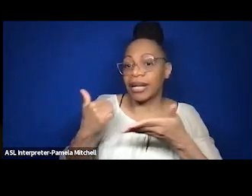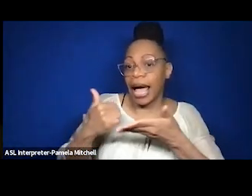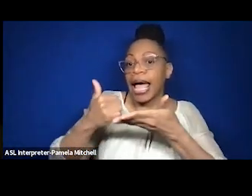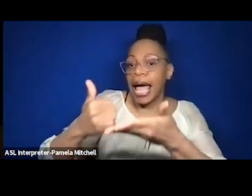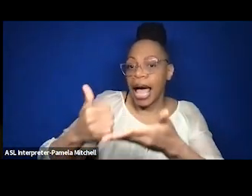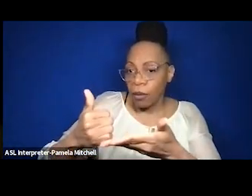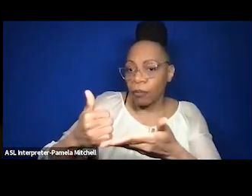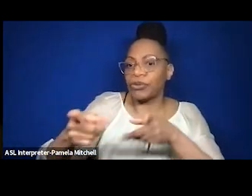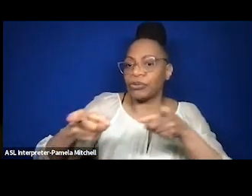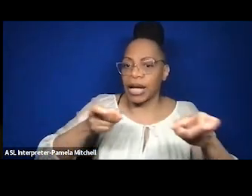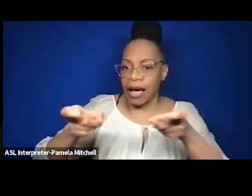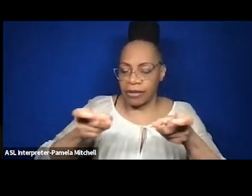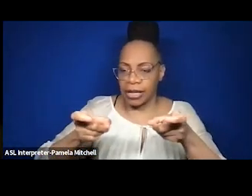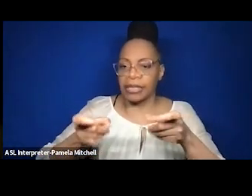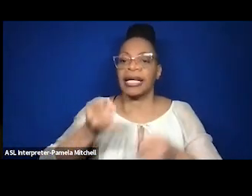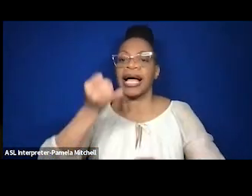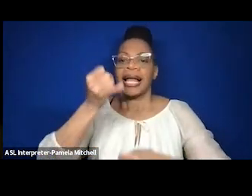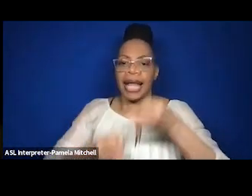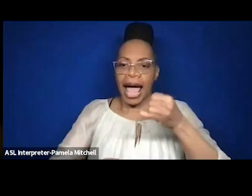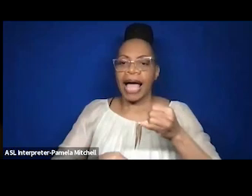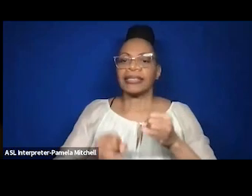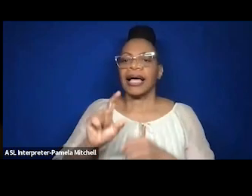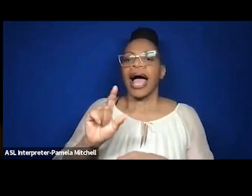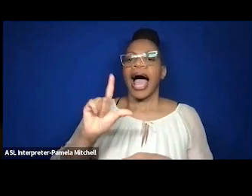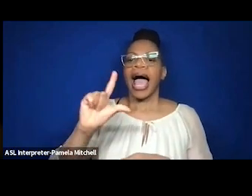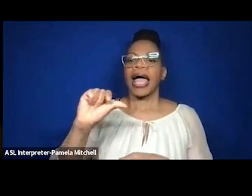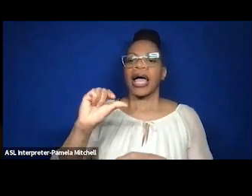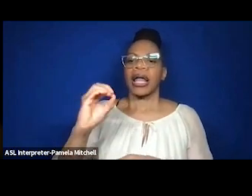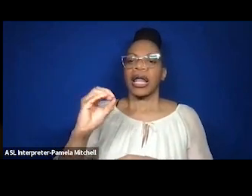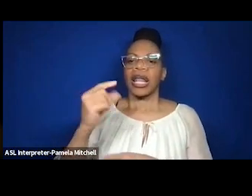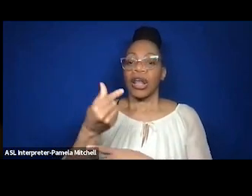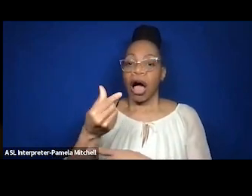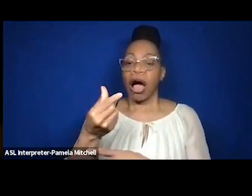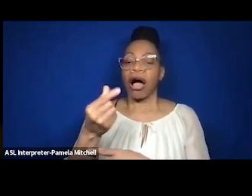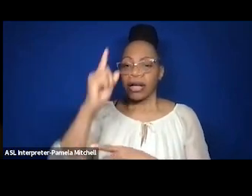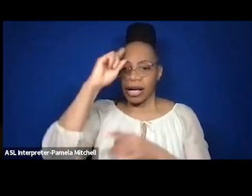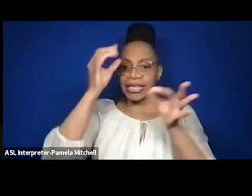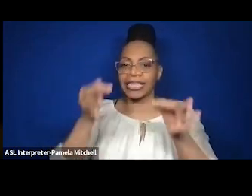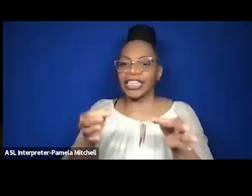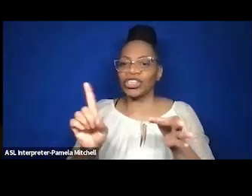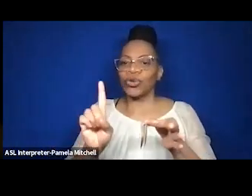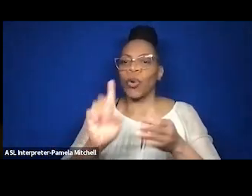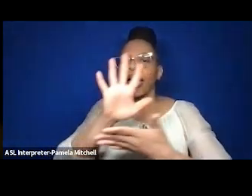Y por último, registro la decisión en... Esa hoja de cálculo que mencioné antes.